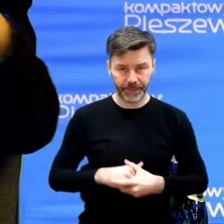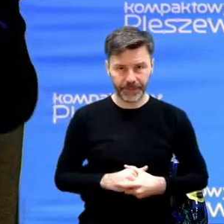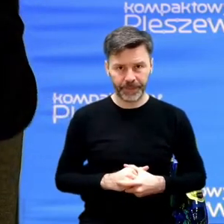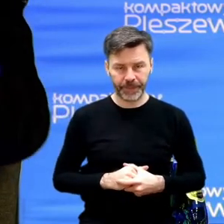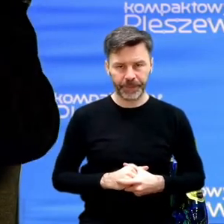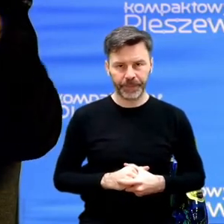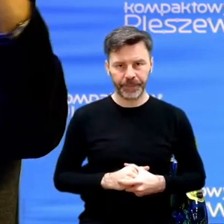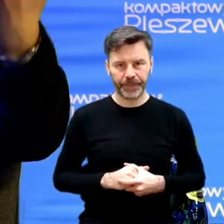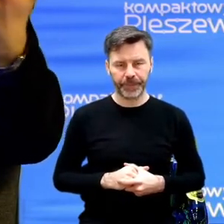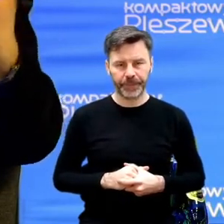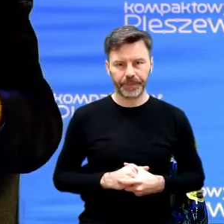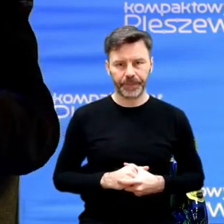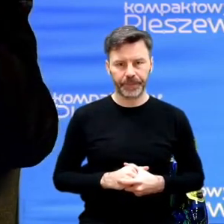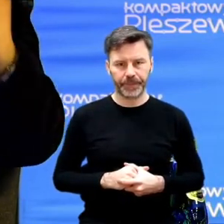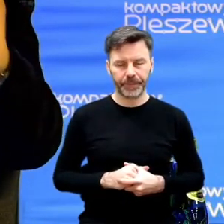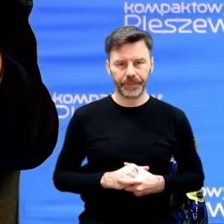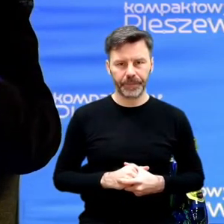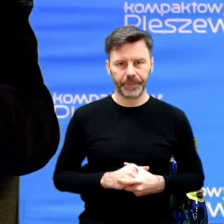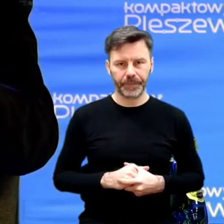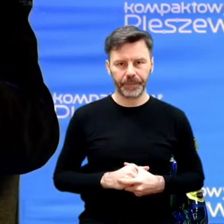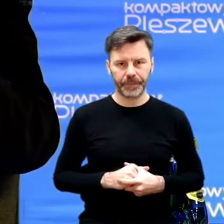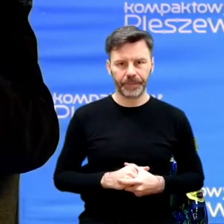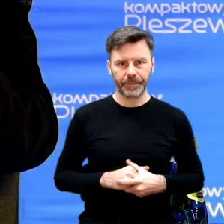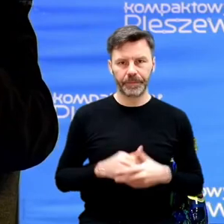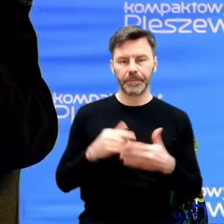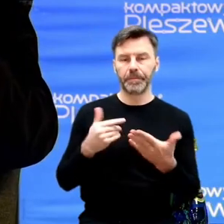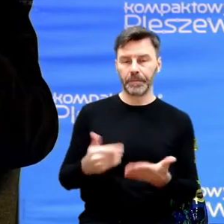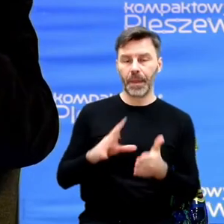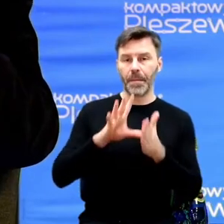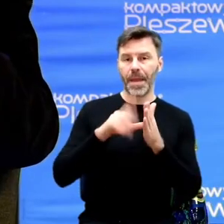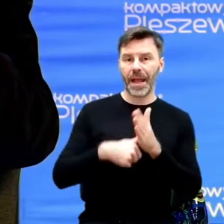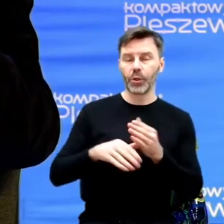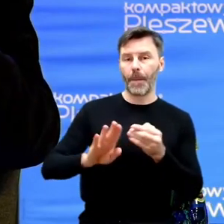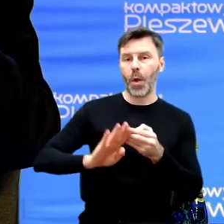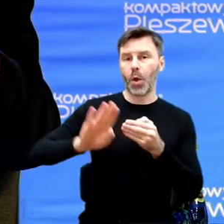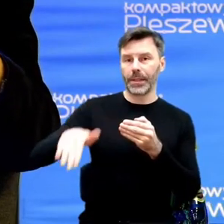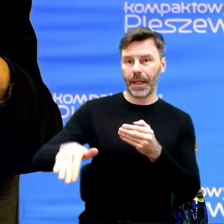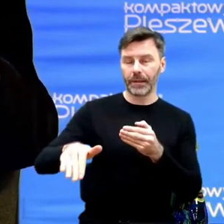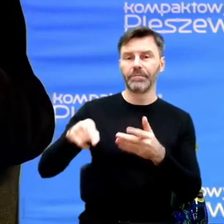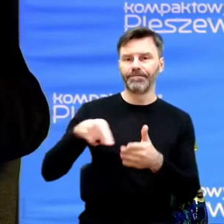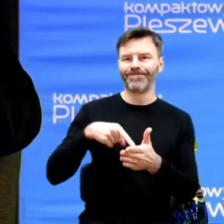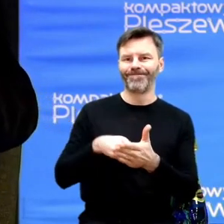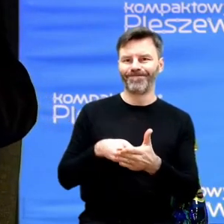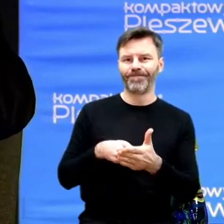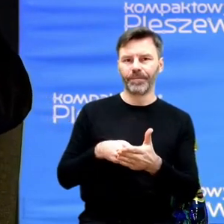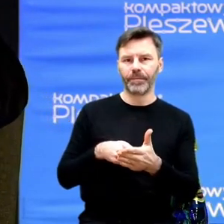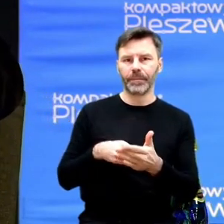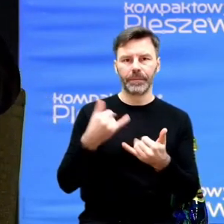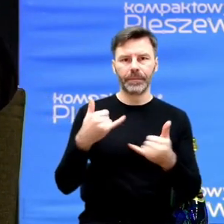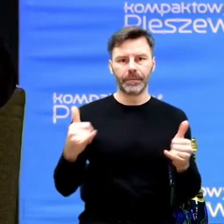tak jak tytuł konferencji, Poza Metropolią. To jest zupełnie inna specyfika.... Przepraszamy.